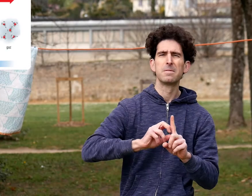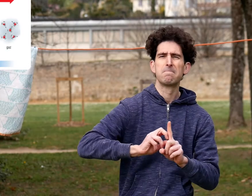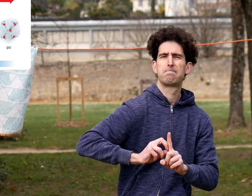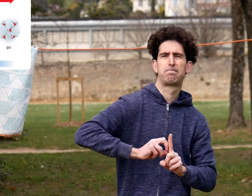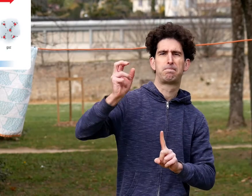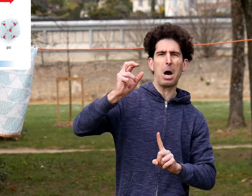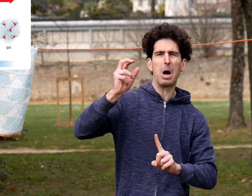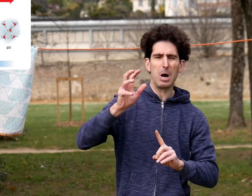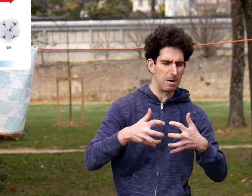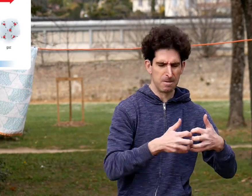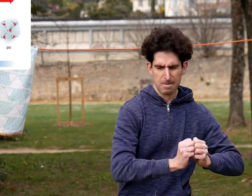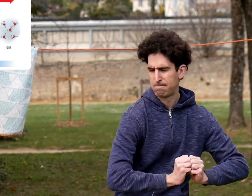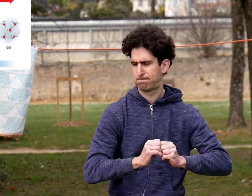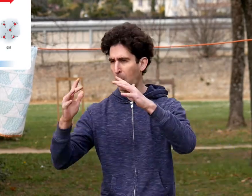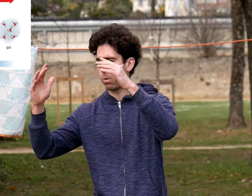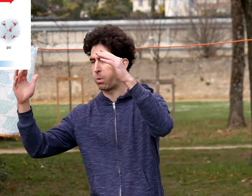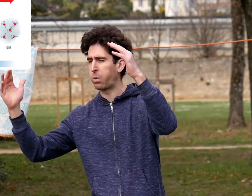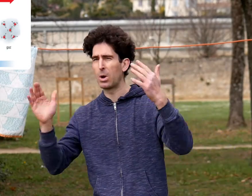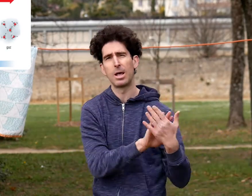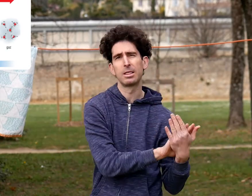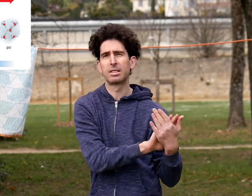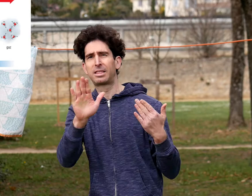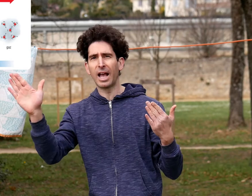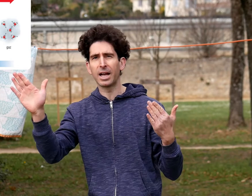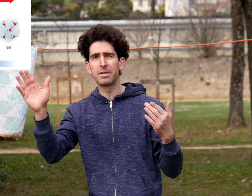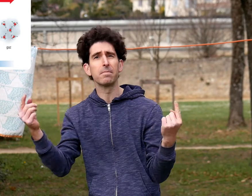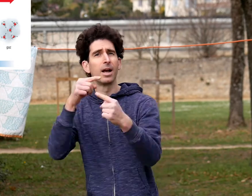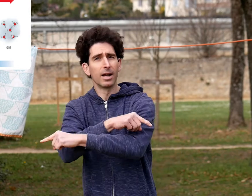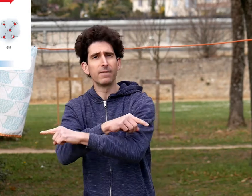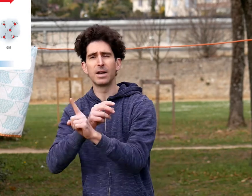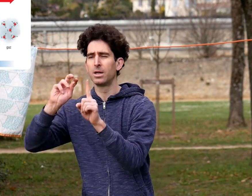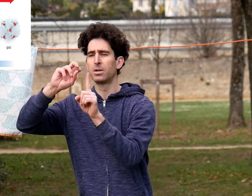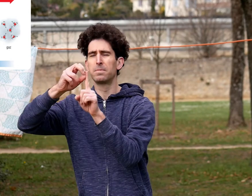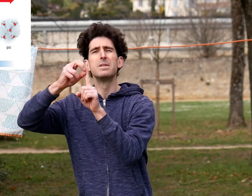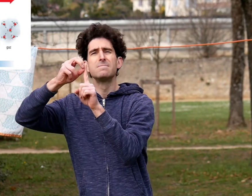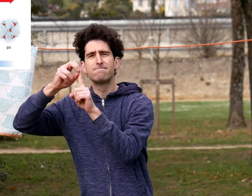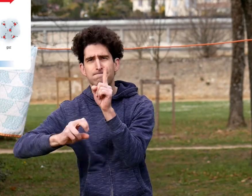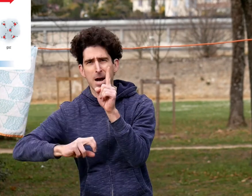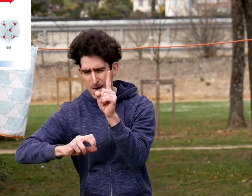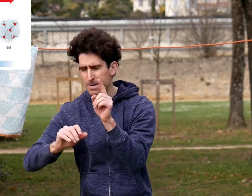si la température grimpe brutalement, le solide passe au gaz directement. A l'inverse, si la température chute d'un coup,